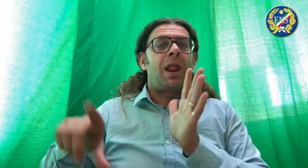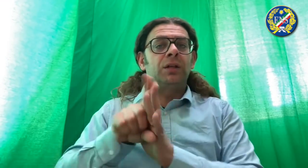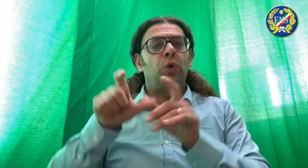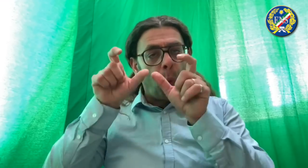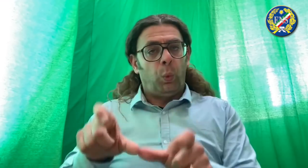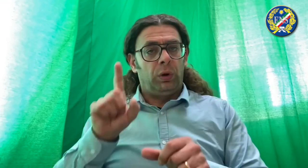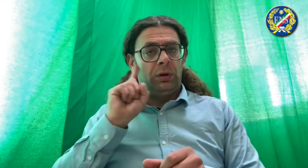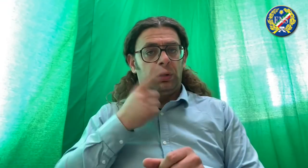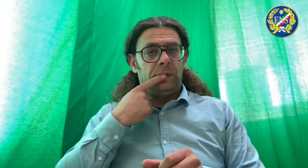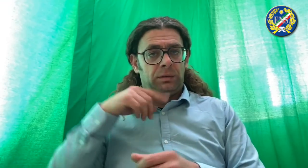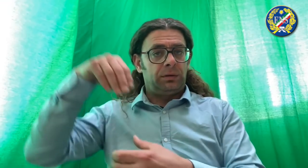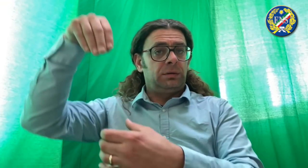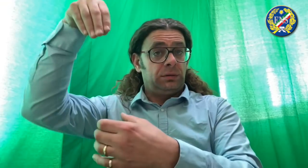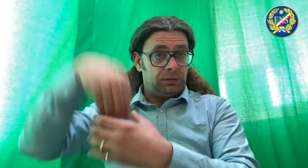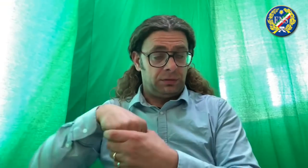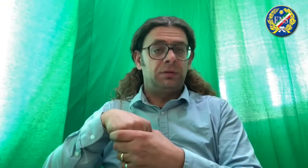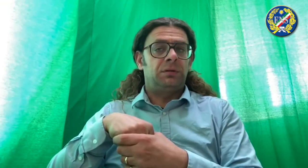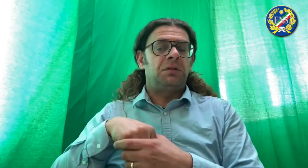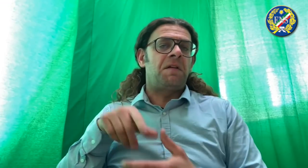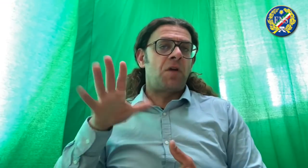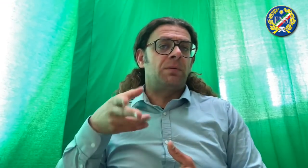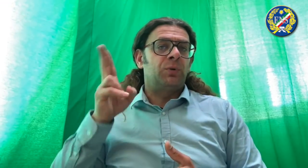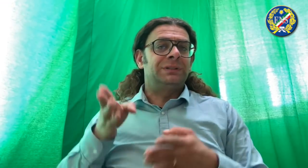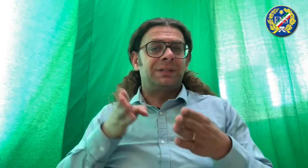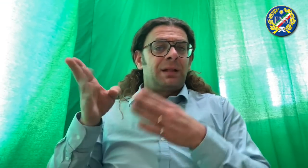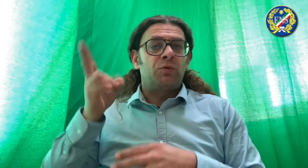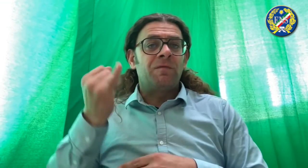un disegno di legge dedicato alla sordità al cui interno inserire tutti gli interventi.